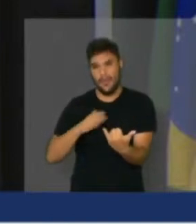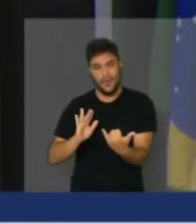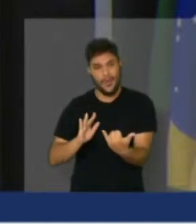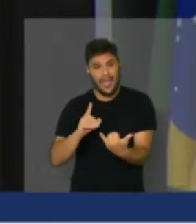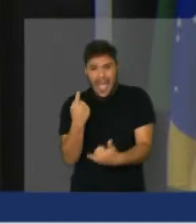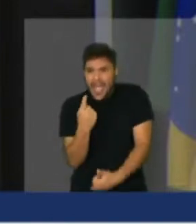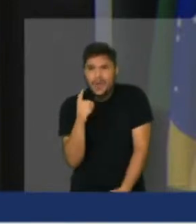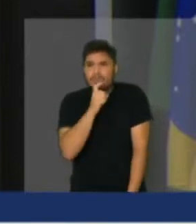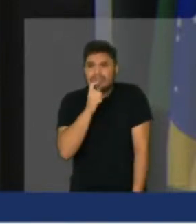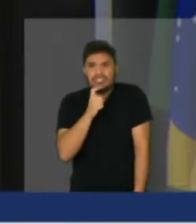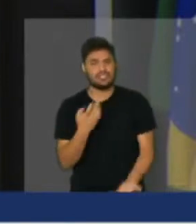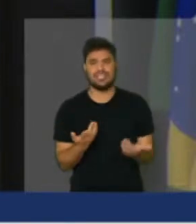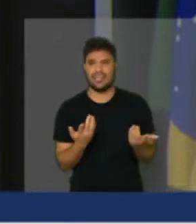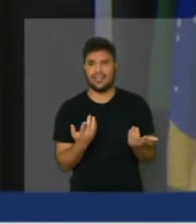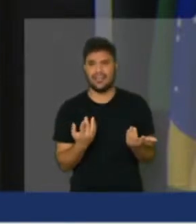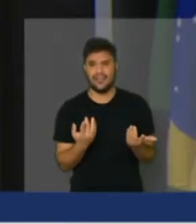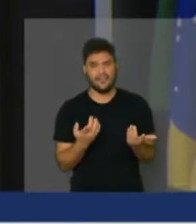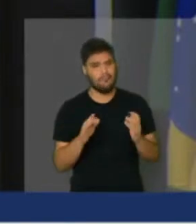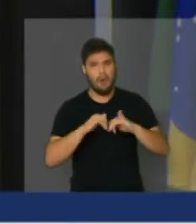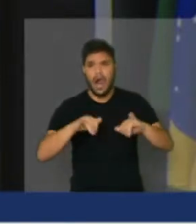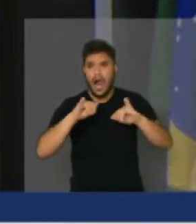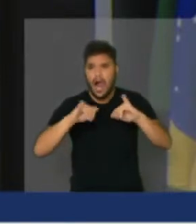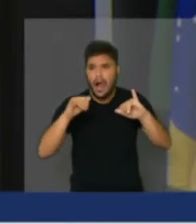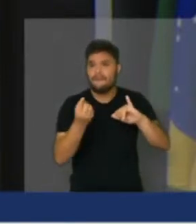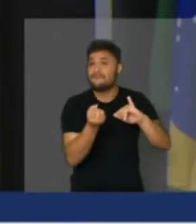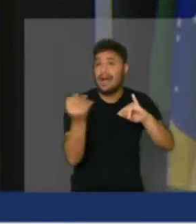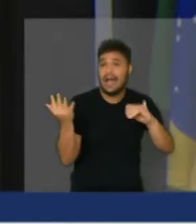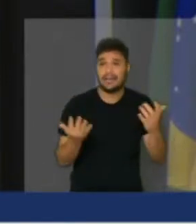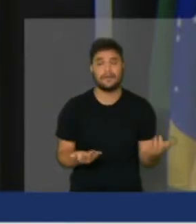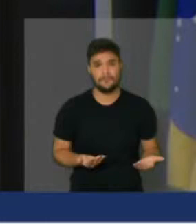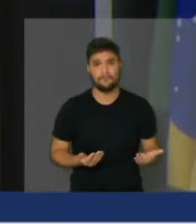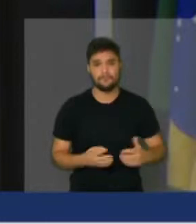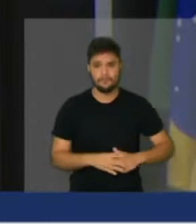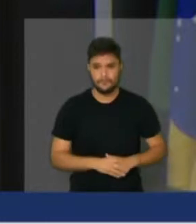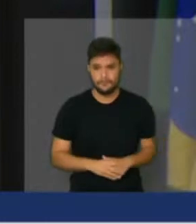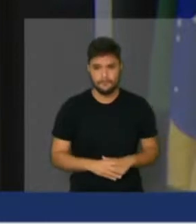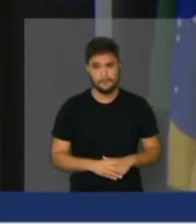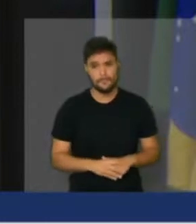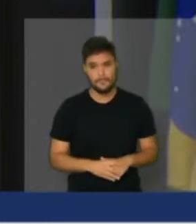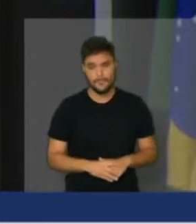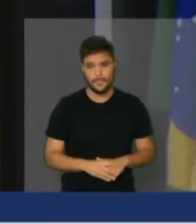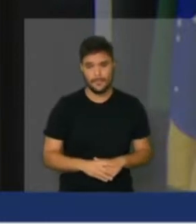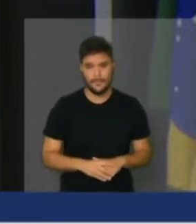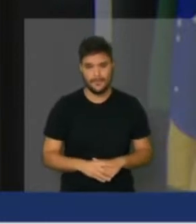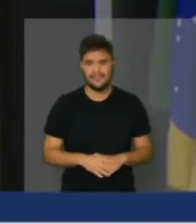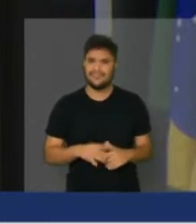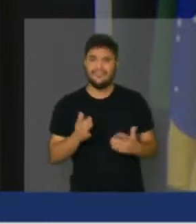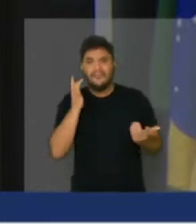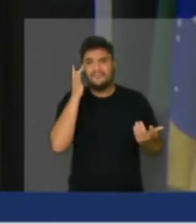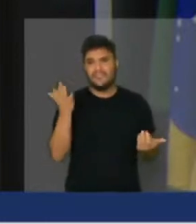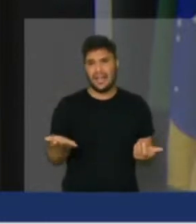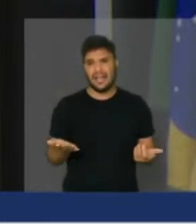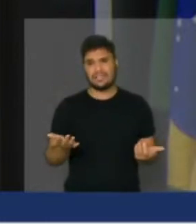TANTAS, TANTAS QUE SURGIRAM. OBVIAMENTE FOI MUITO FÁCIL, NÃO É, DESMONTAR ISSO, O PRÓPRIO ESTADÃO FEZ UMA MATÉRIA SOBRE AS "FAKE NEWS"